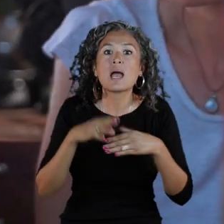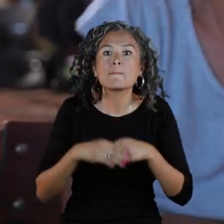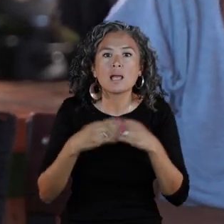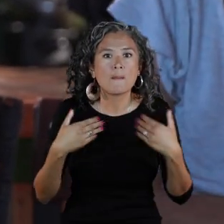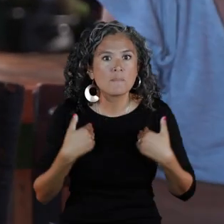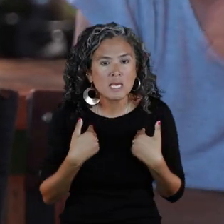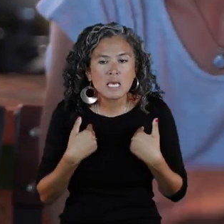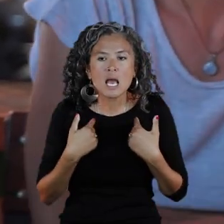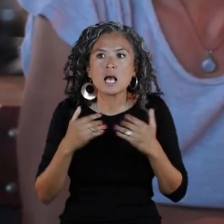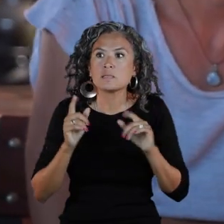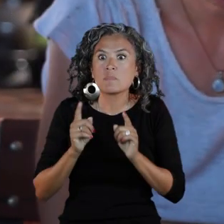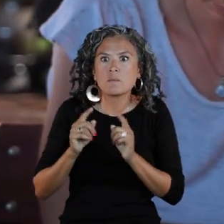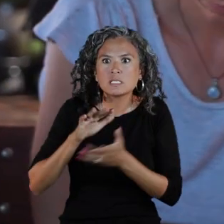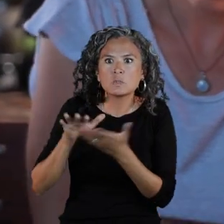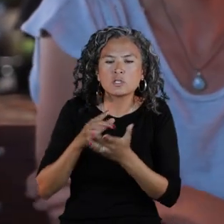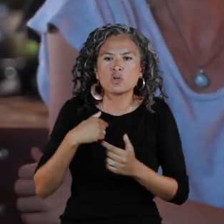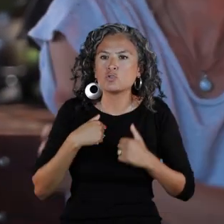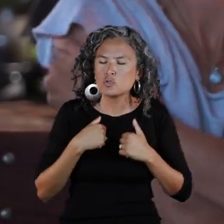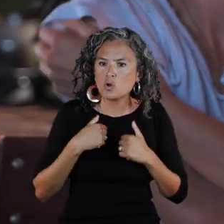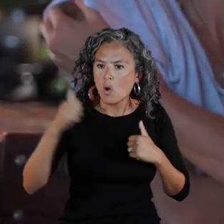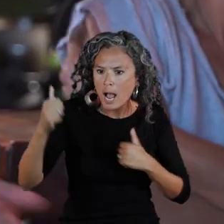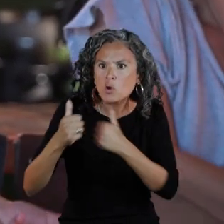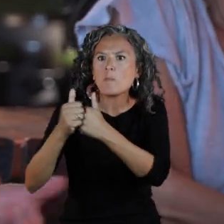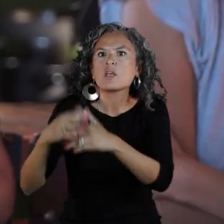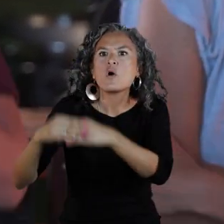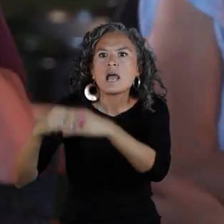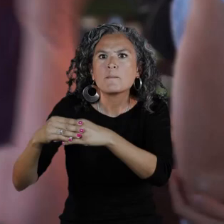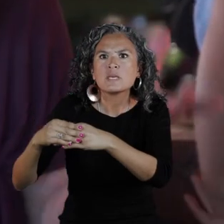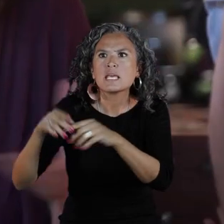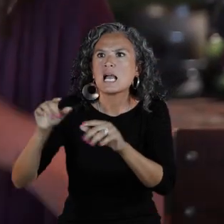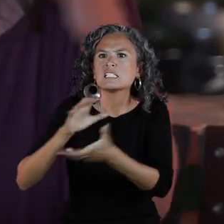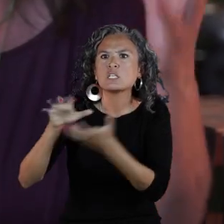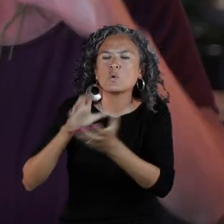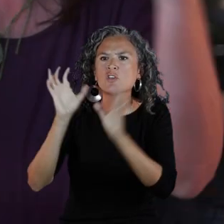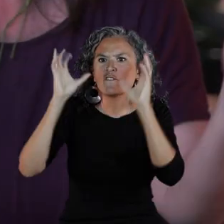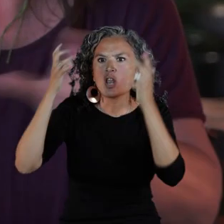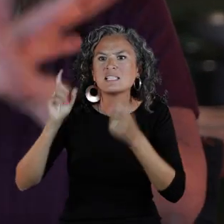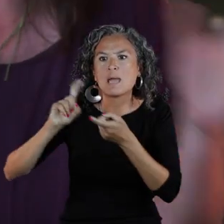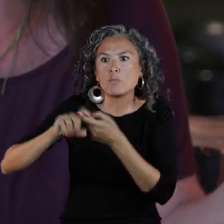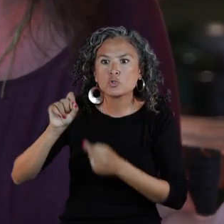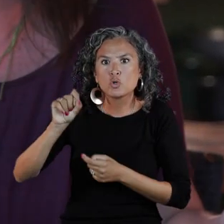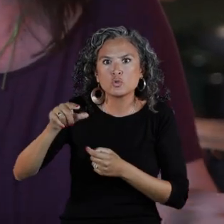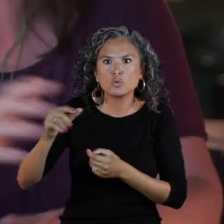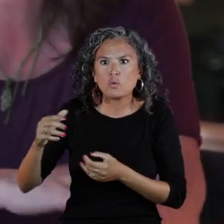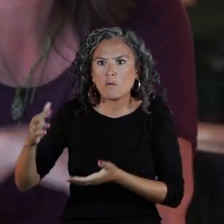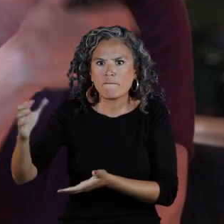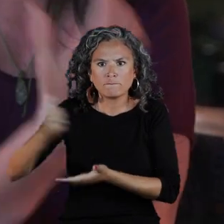Con amigas que tuve que acompañar a salir de situaciones violentas. Una de ellas había sido secuestrada por el compañero que no la dejaba salir de la